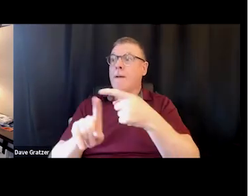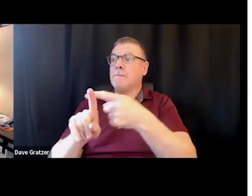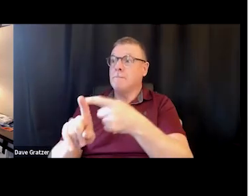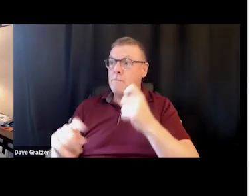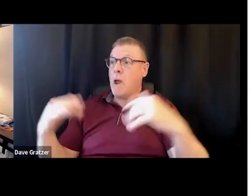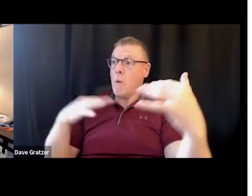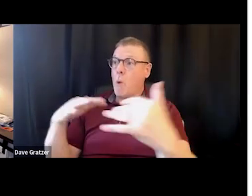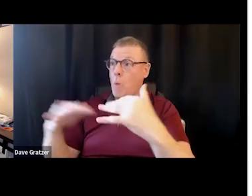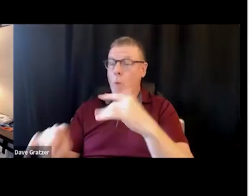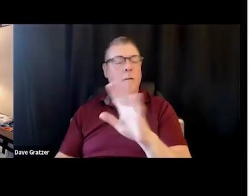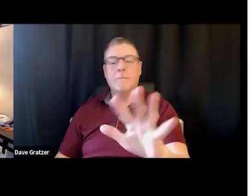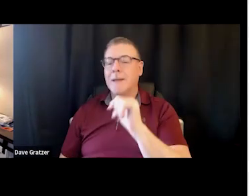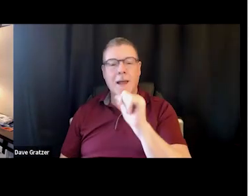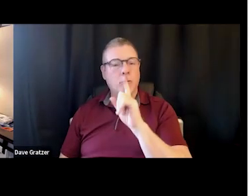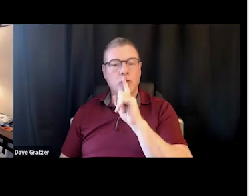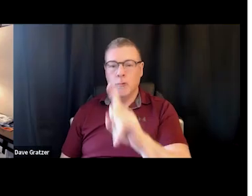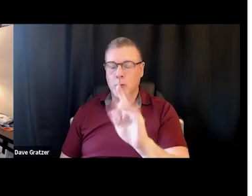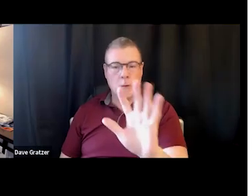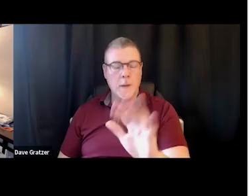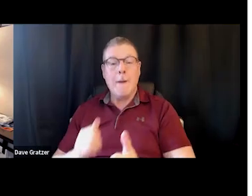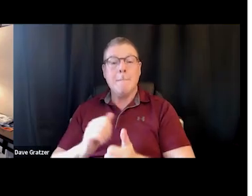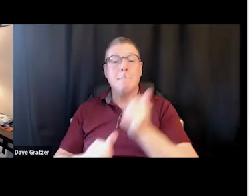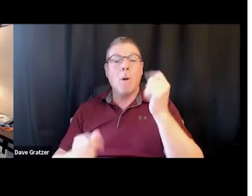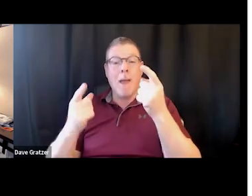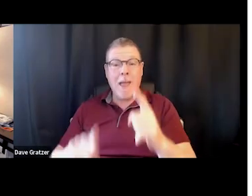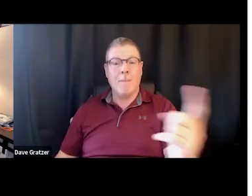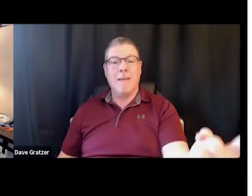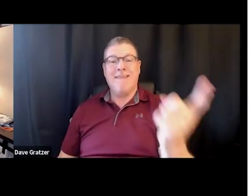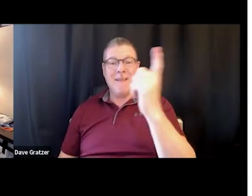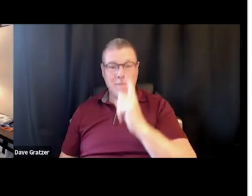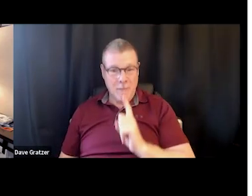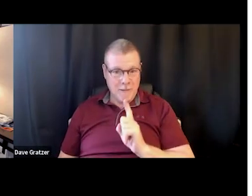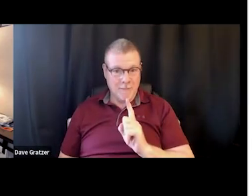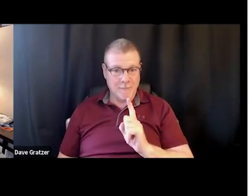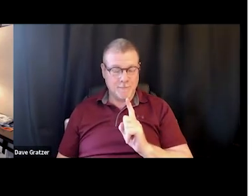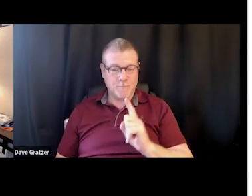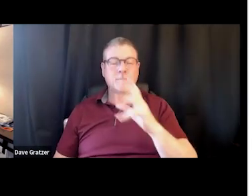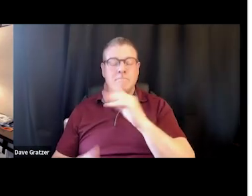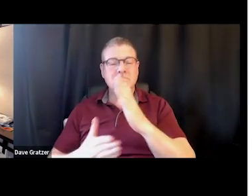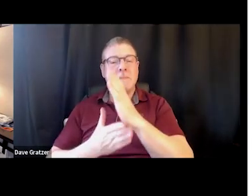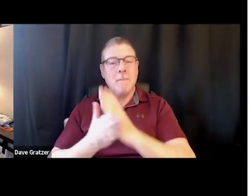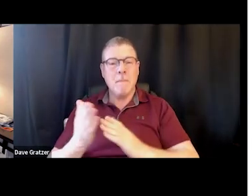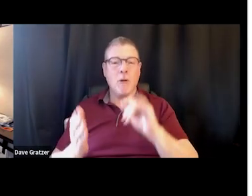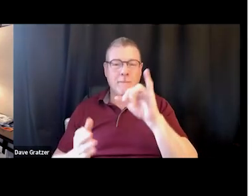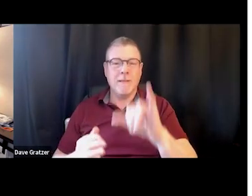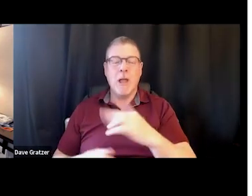Eso no es cierto. La mayoría se sufren cuando regresan del combate. Y parte de eso son los comportamientos de riesgo